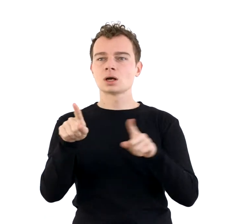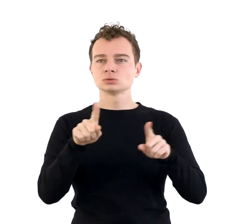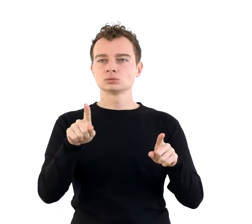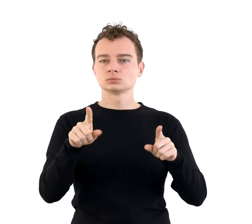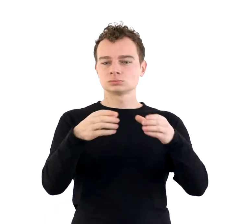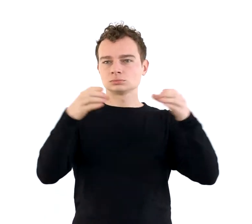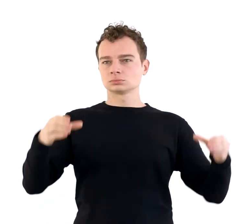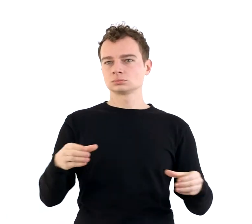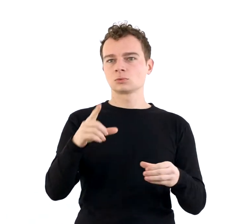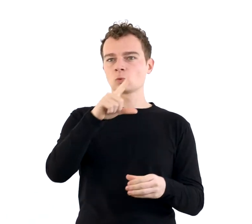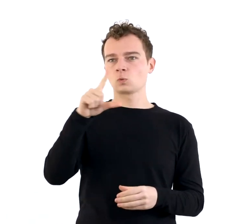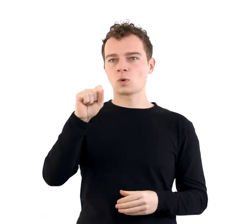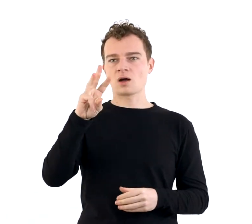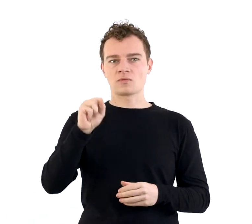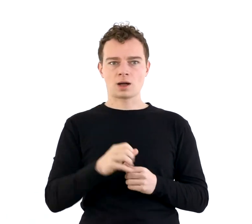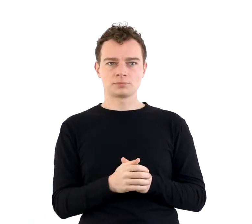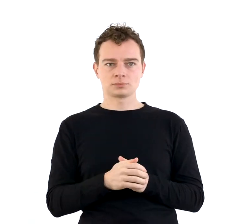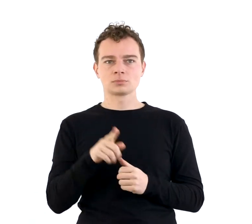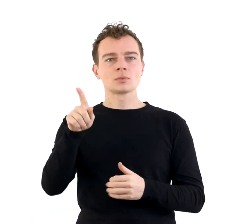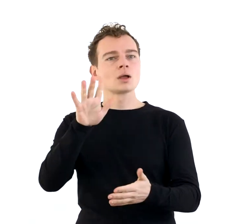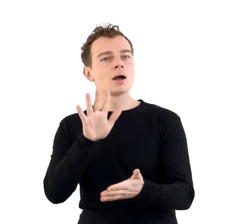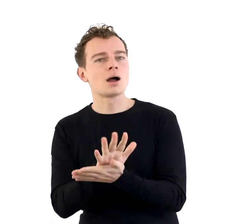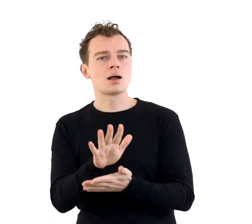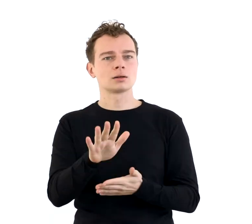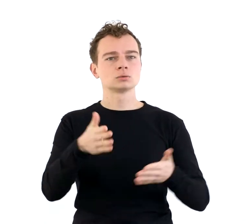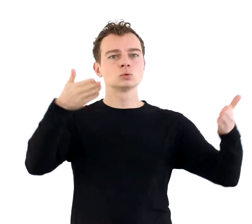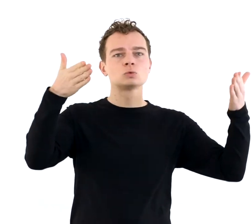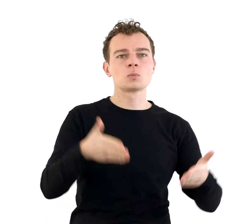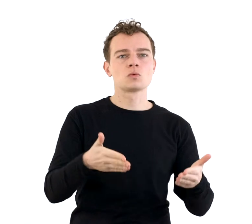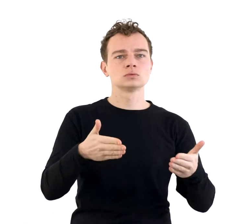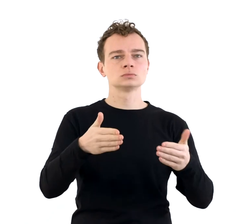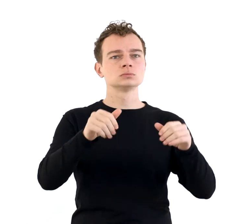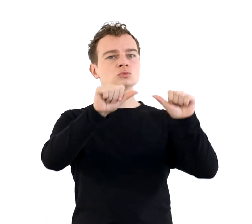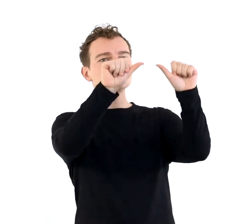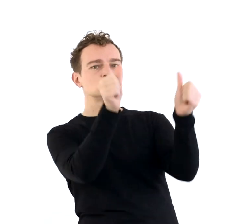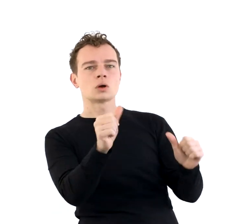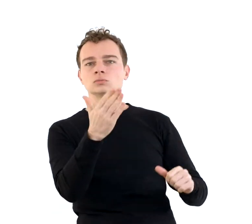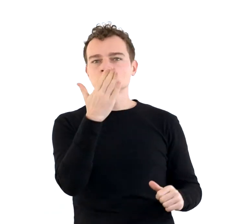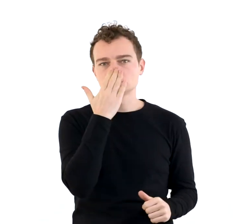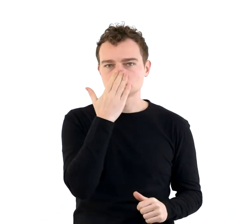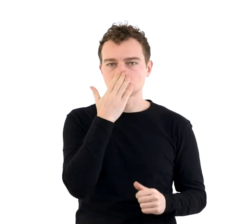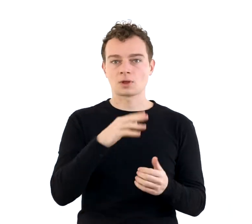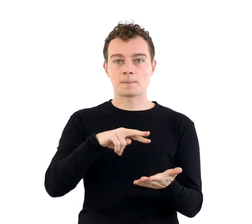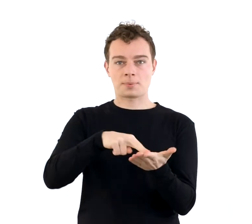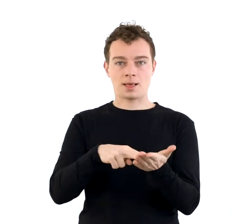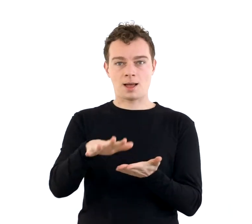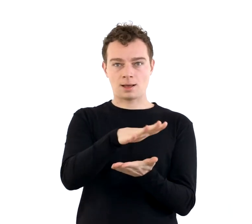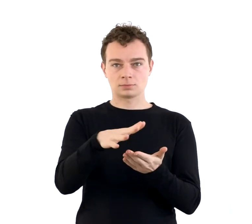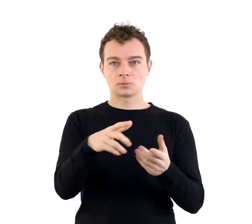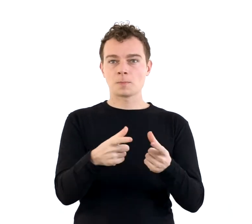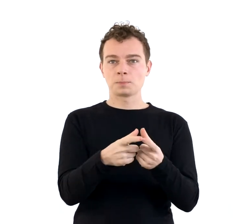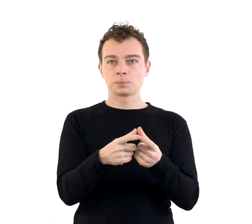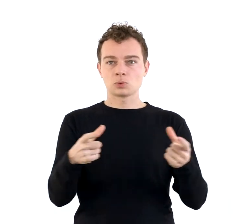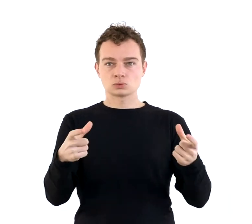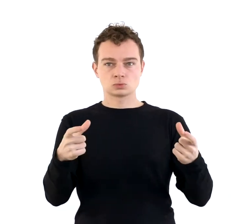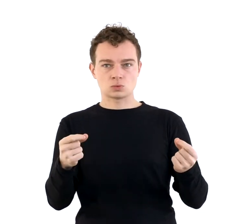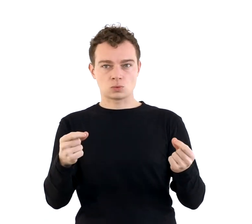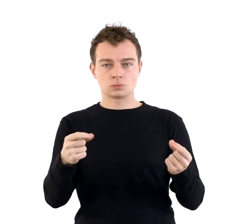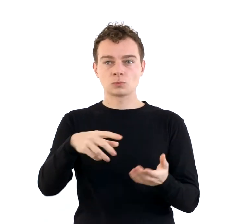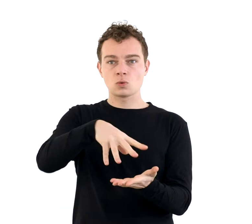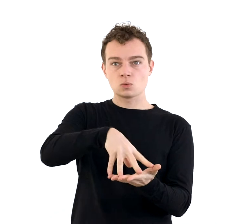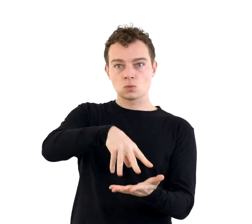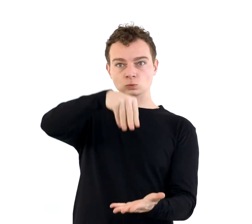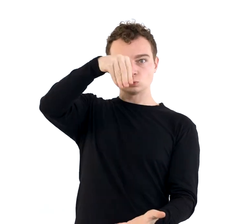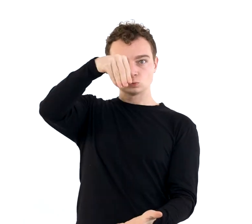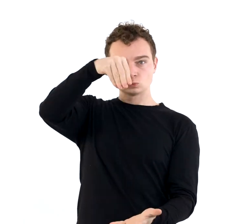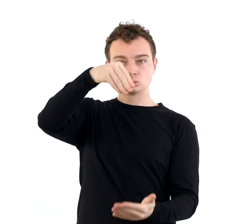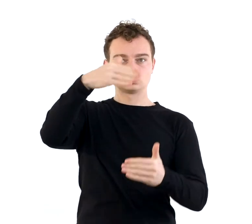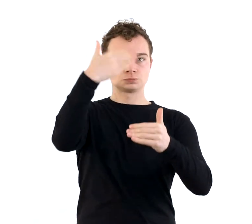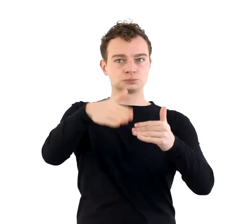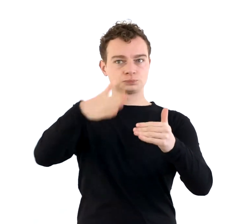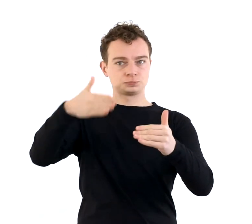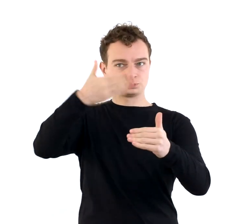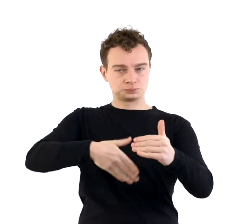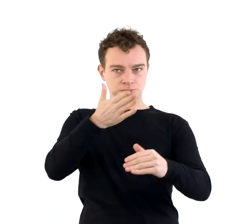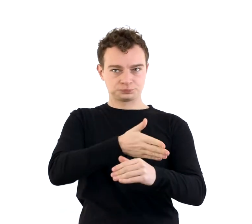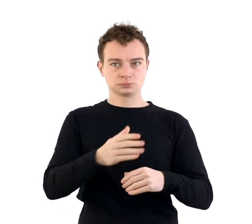(arab. ława – rodzaj grobowca mającego kształt ściętego ostrosłupa na prostokątnym planie).